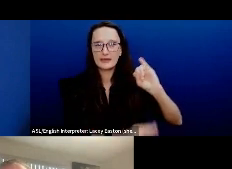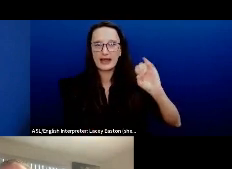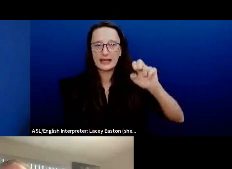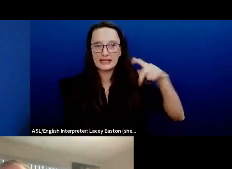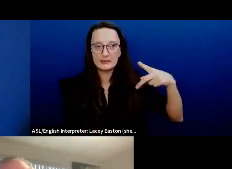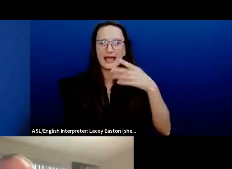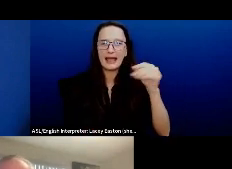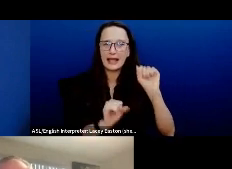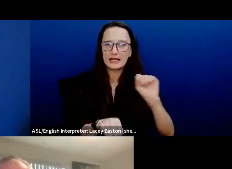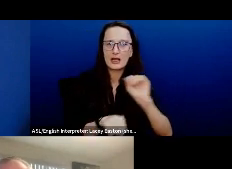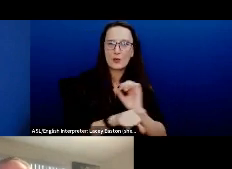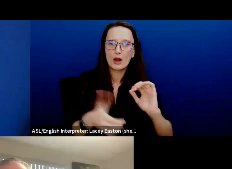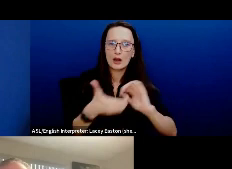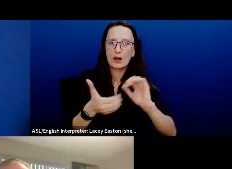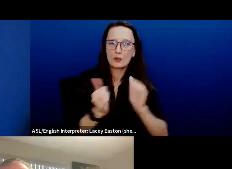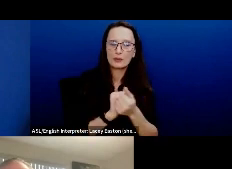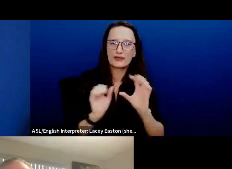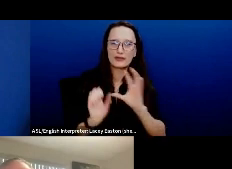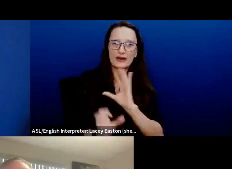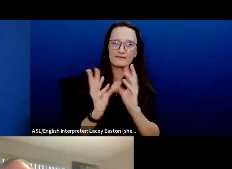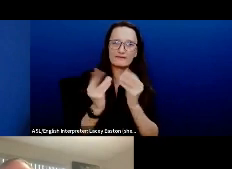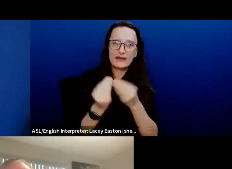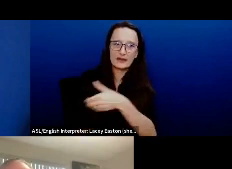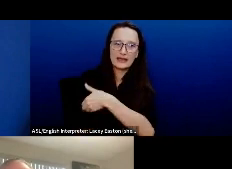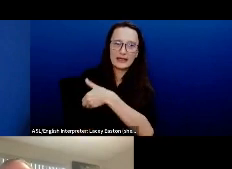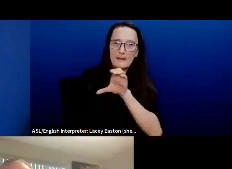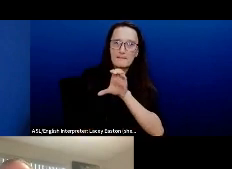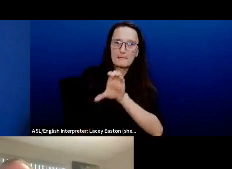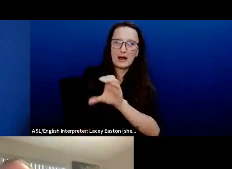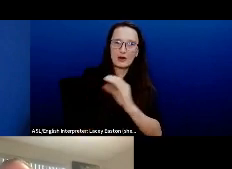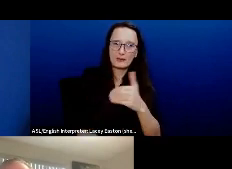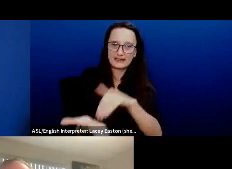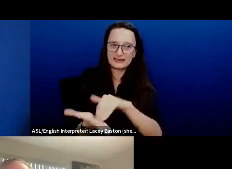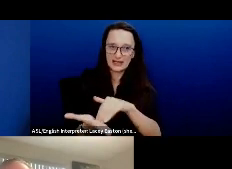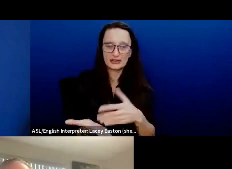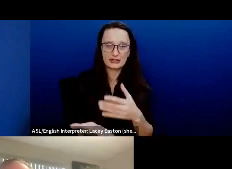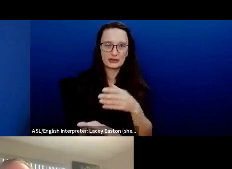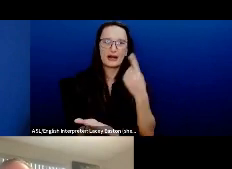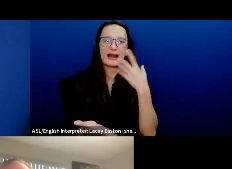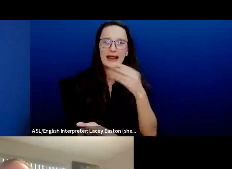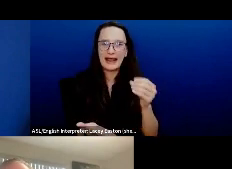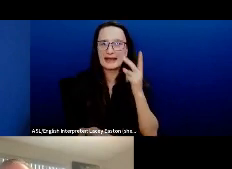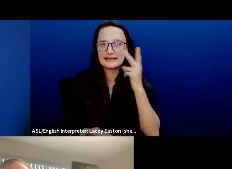incluso sus garantías procesales indicarán a qué SELPA un estudiante es atendido